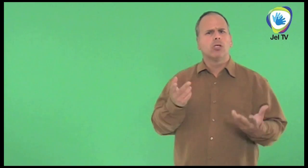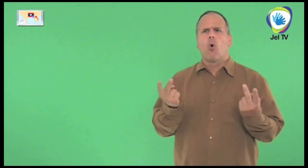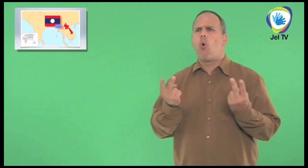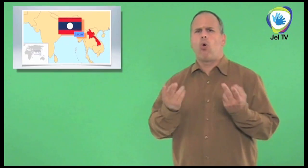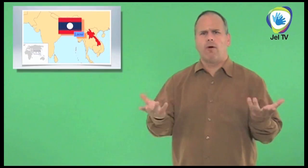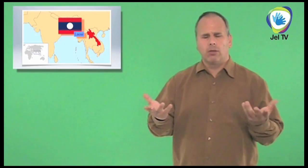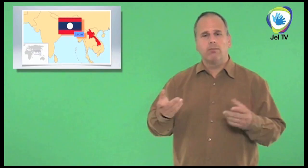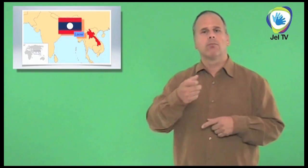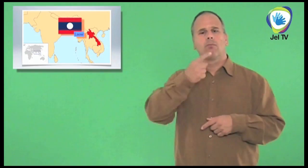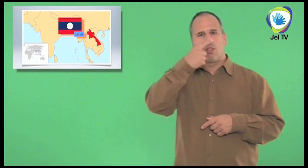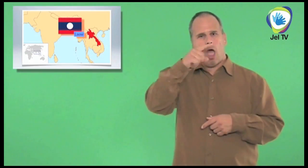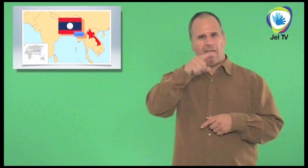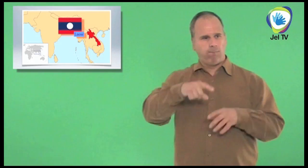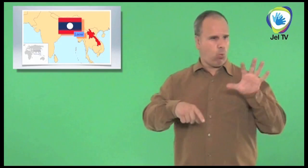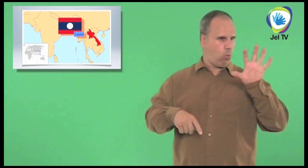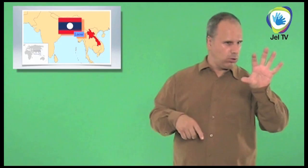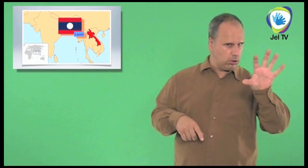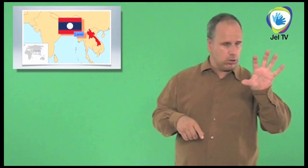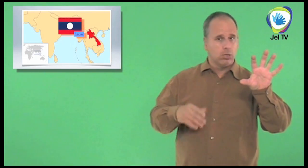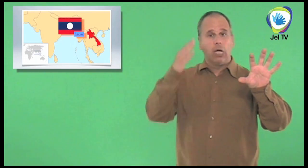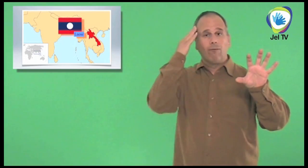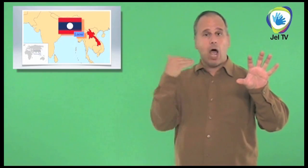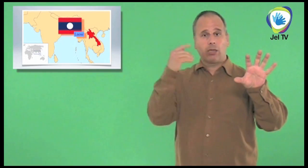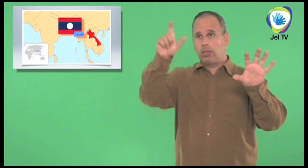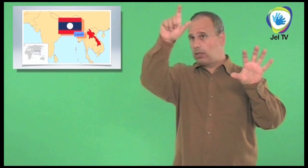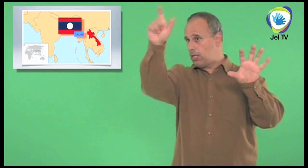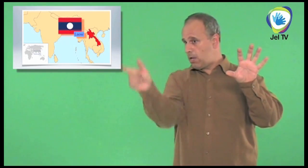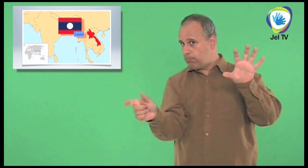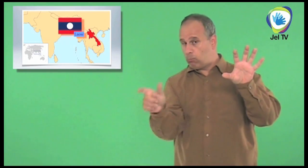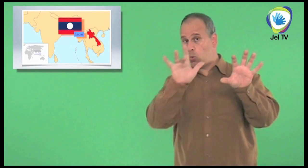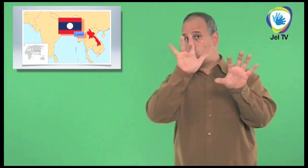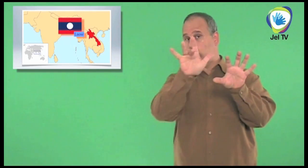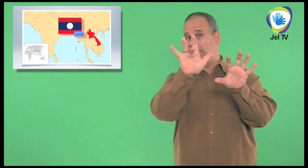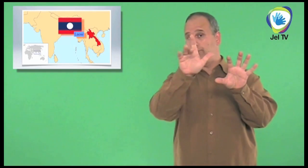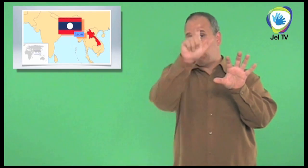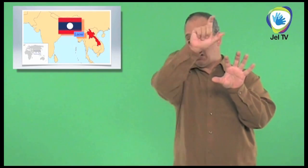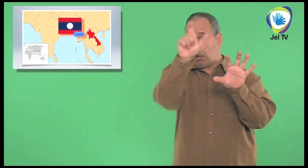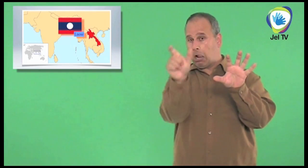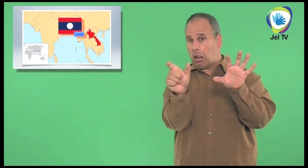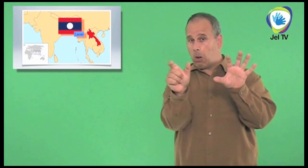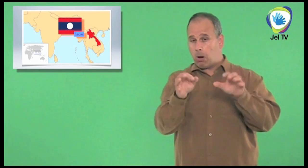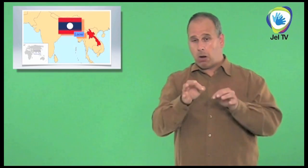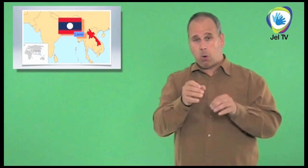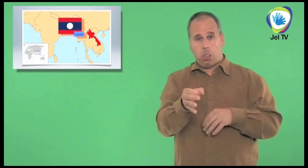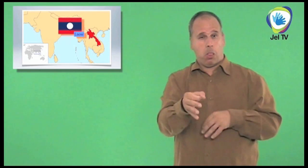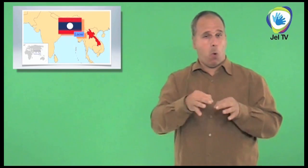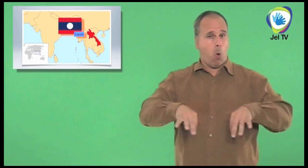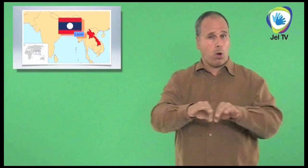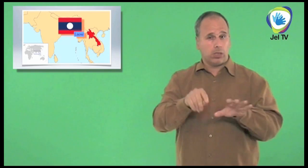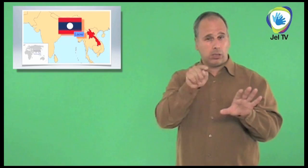Laosz hol van? Thaiföld és Vietnam között, apró kis ország.